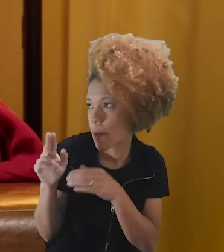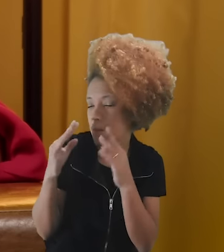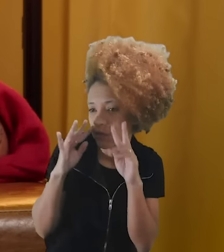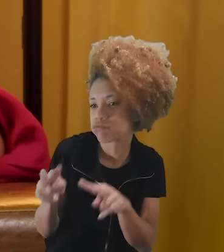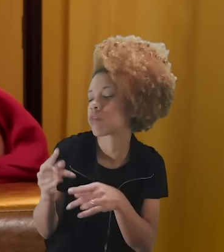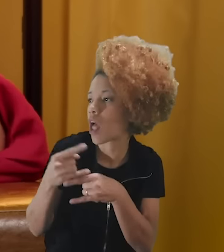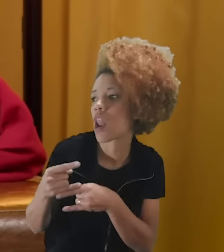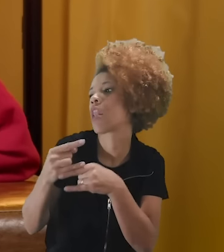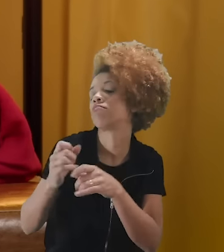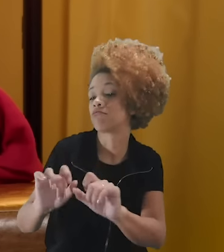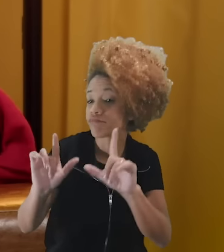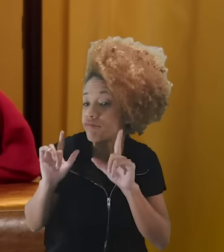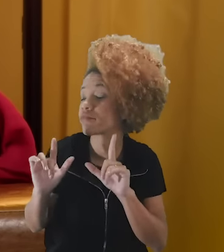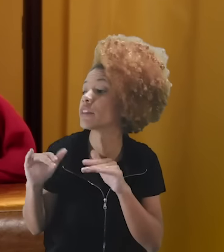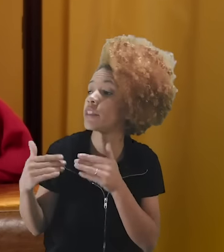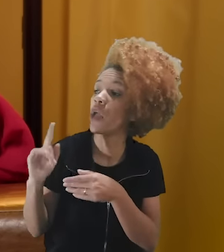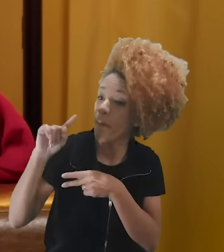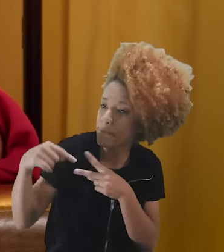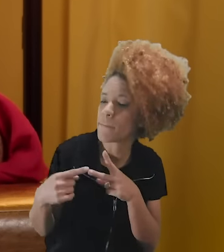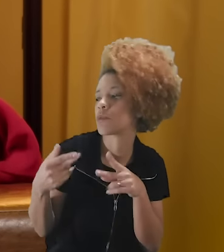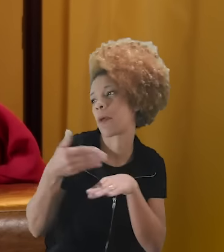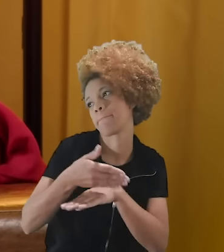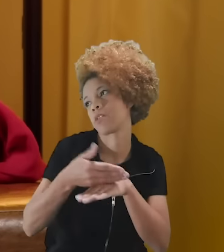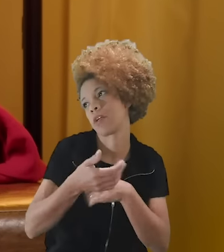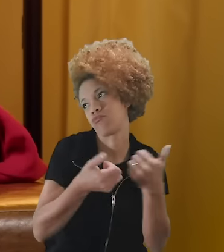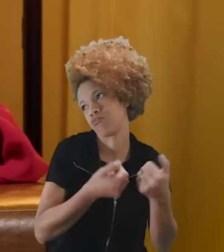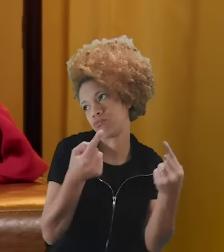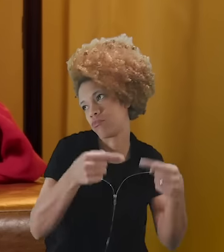visto você faz Live o seu rosto já fica visto e daí o próximo passo é participar dos campeonatos